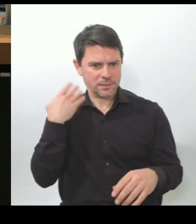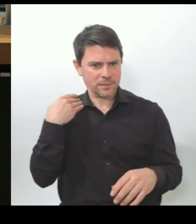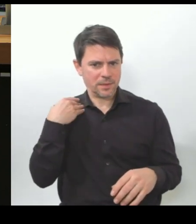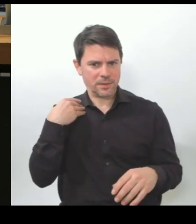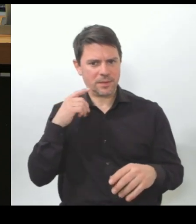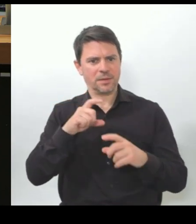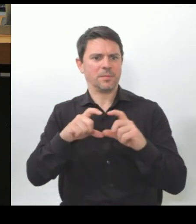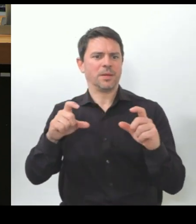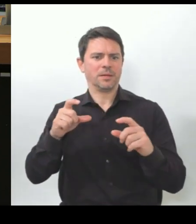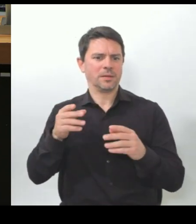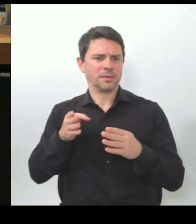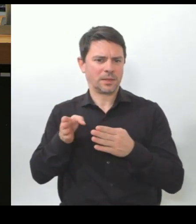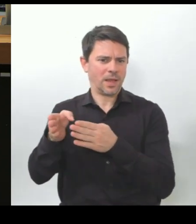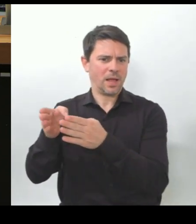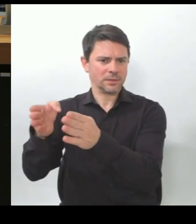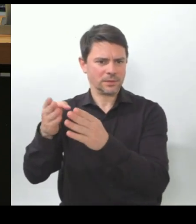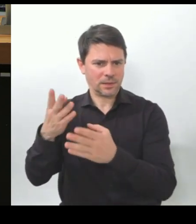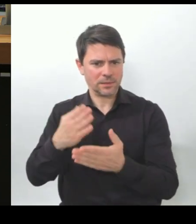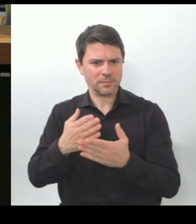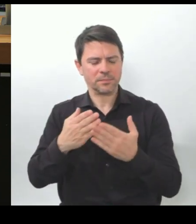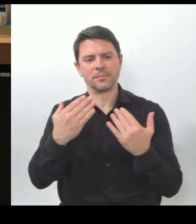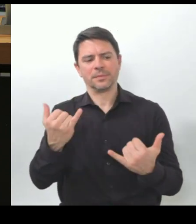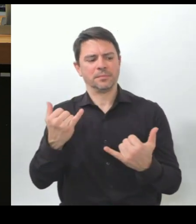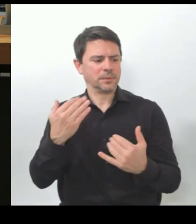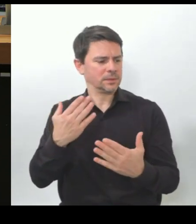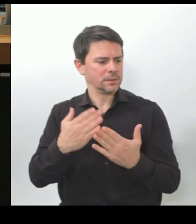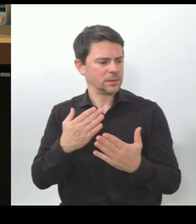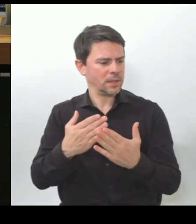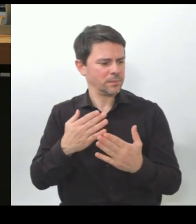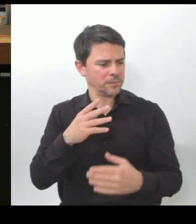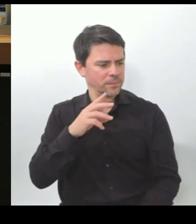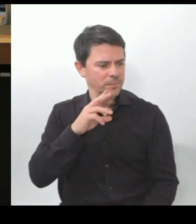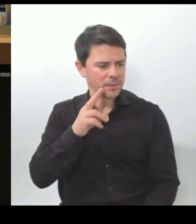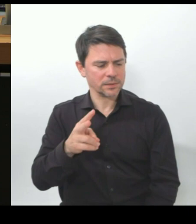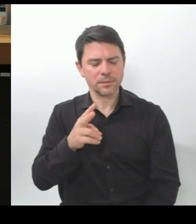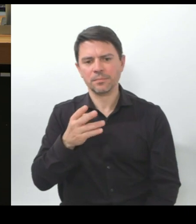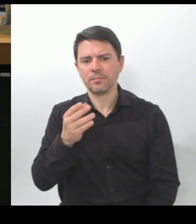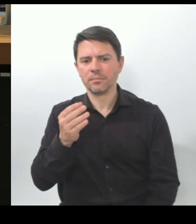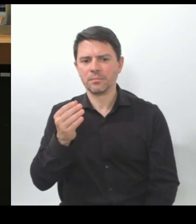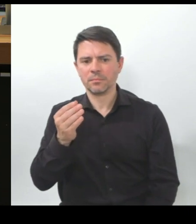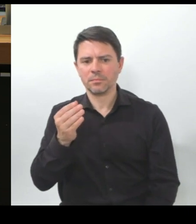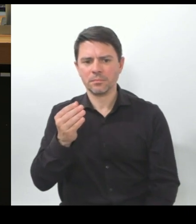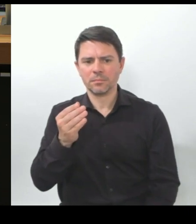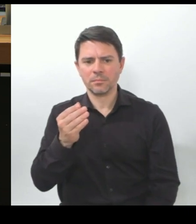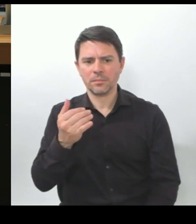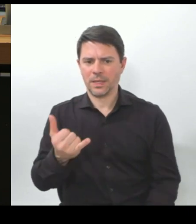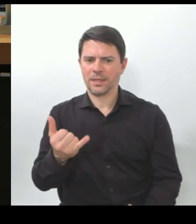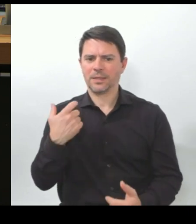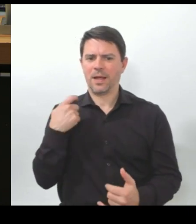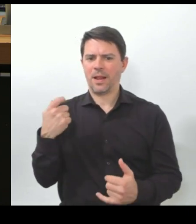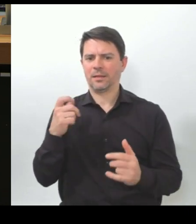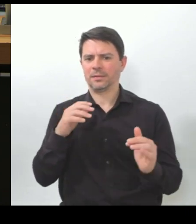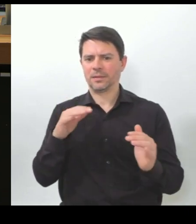aber besser doch lieber diese Variante als keine Varian. Und dann müssten wir das am Ende korrigieren, damit die